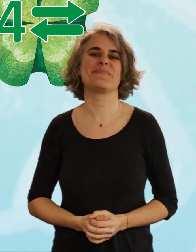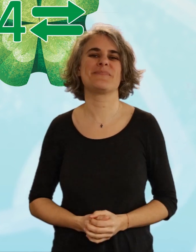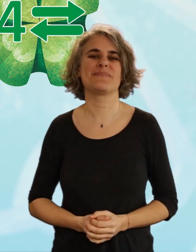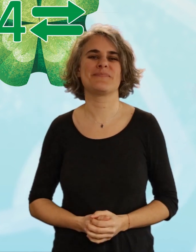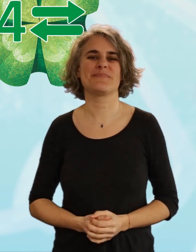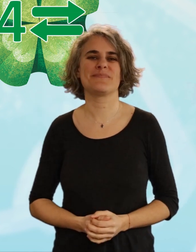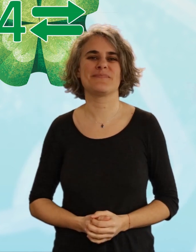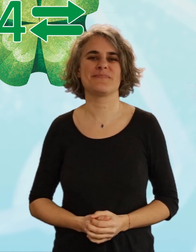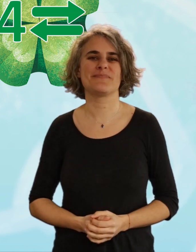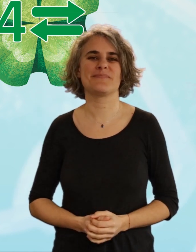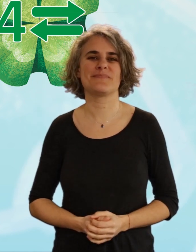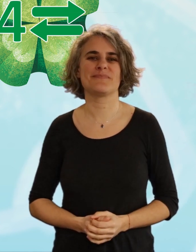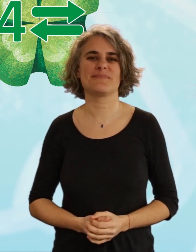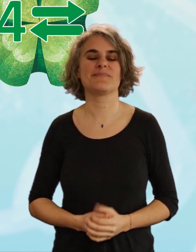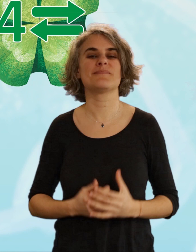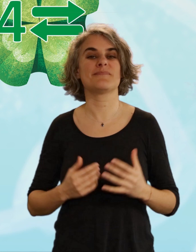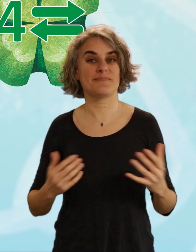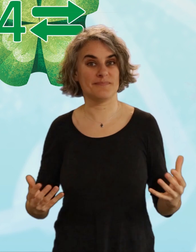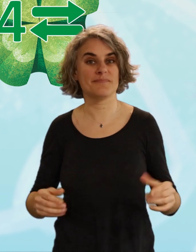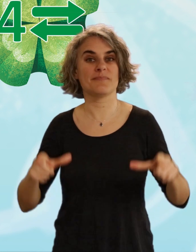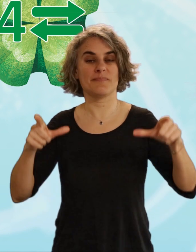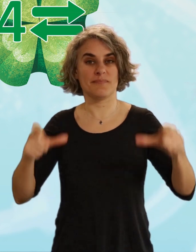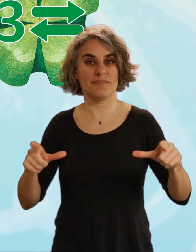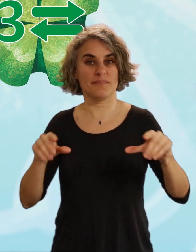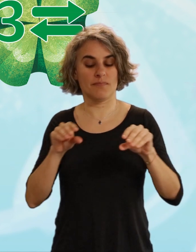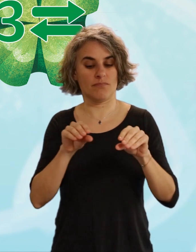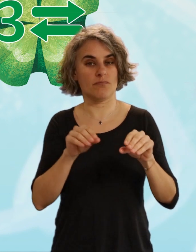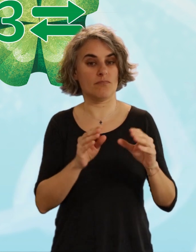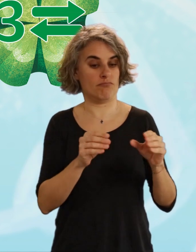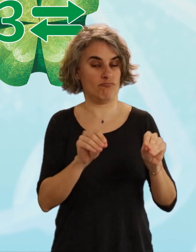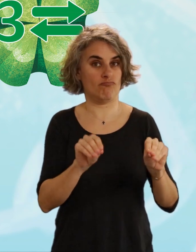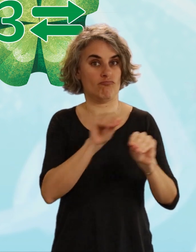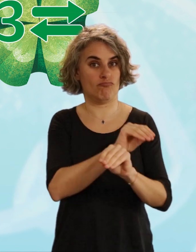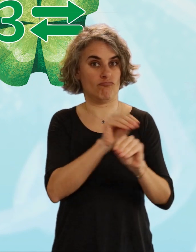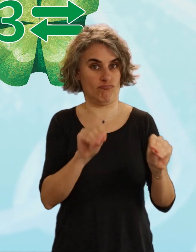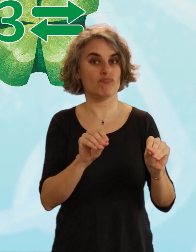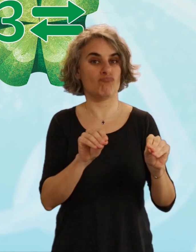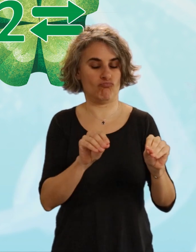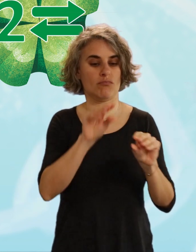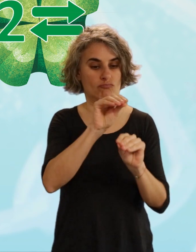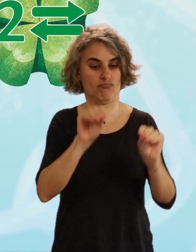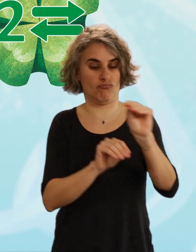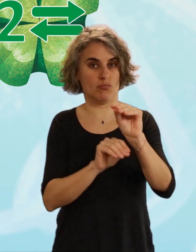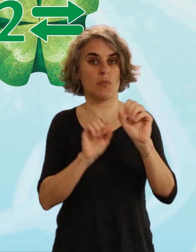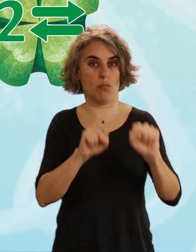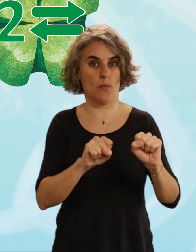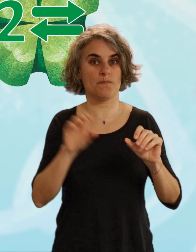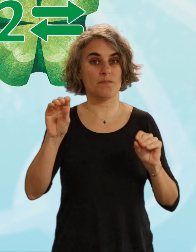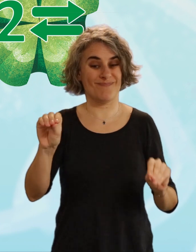Règle pour un coup : Vous pouvez échanger les positions de 2 trèfles adjacents horizontalement ou verticalement (pas en